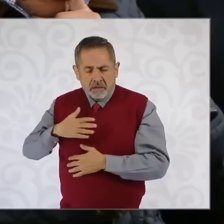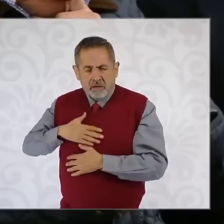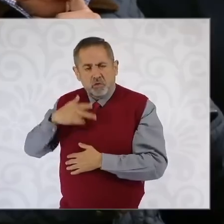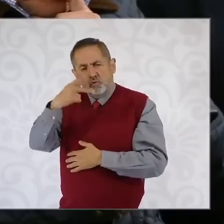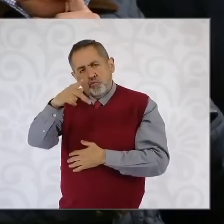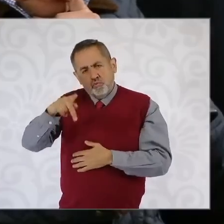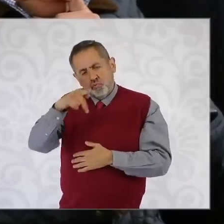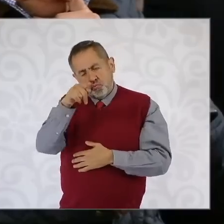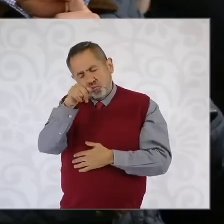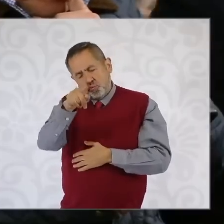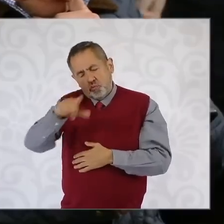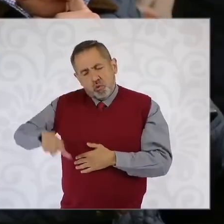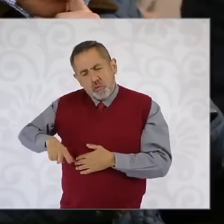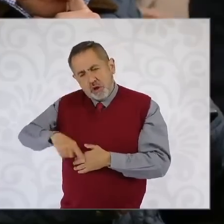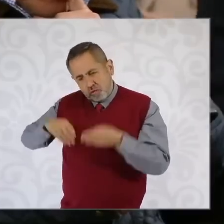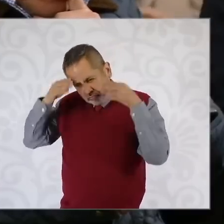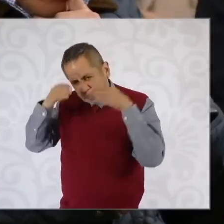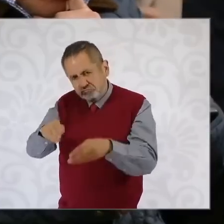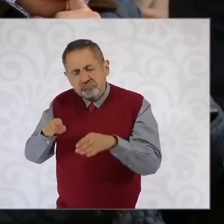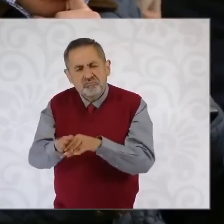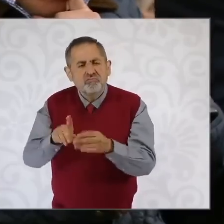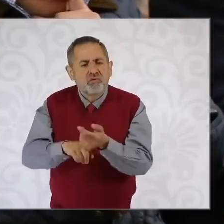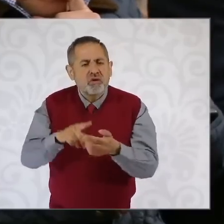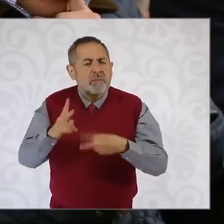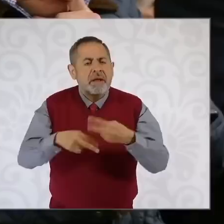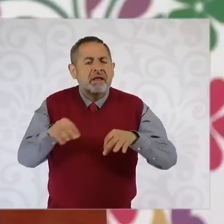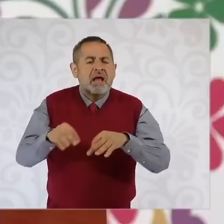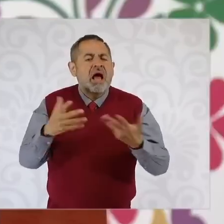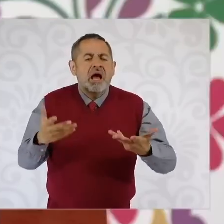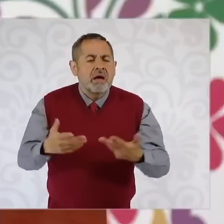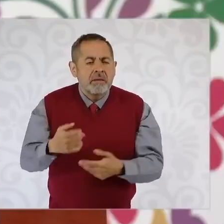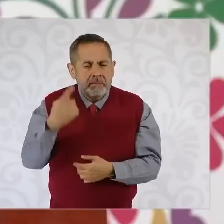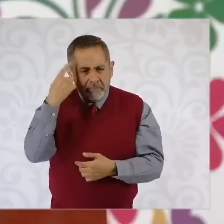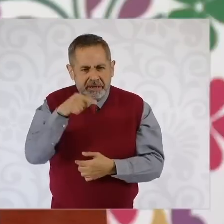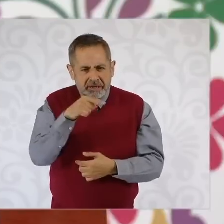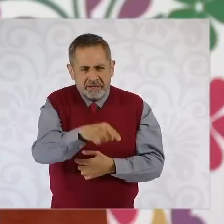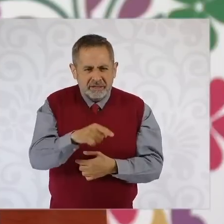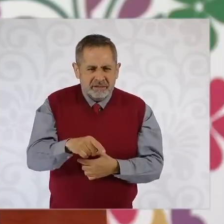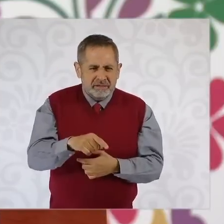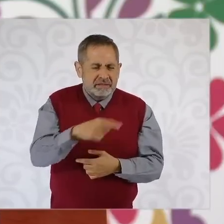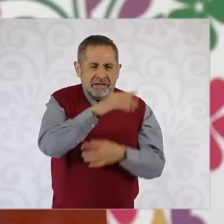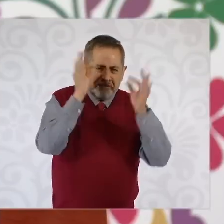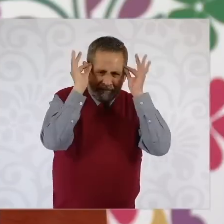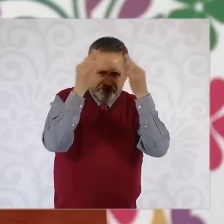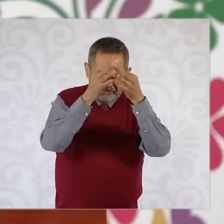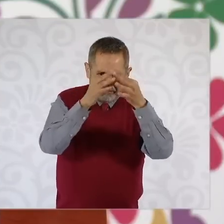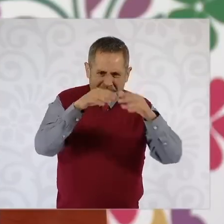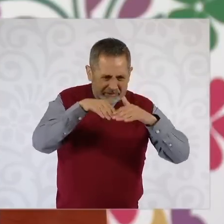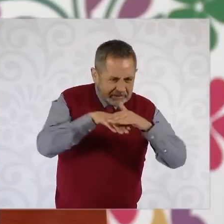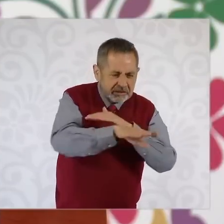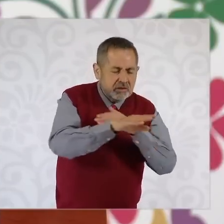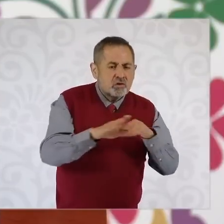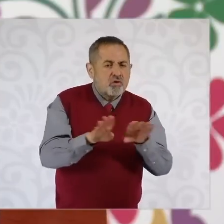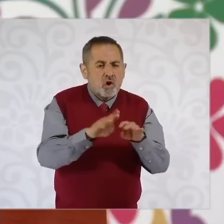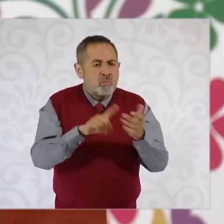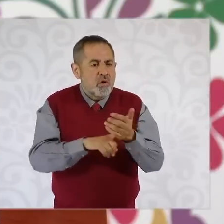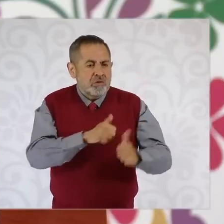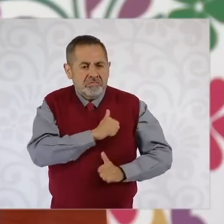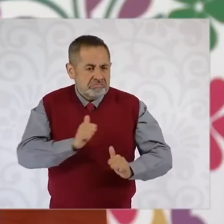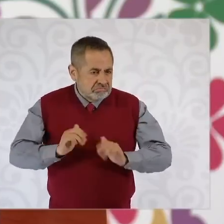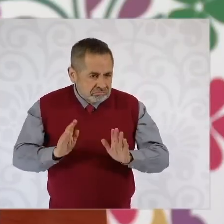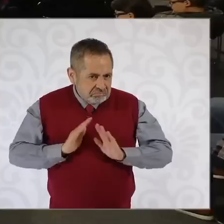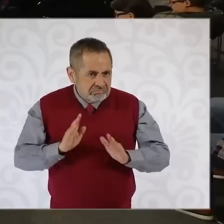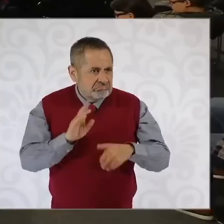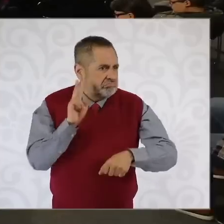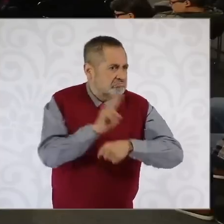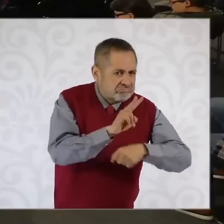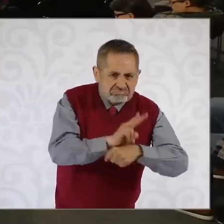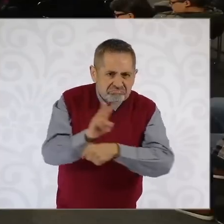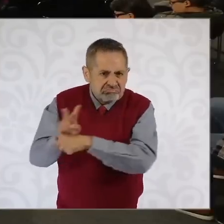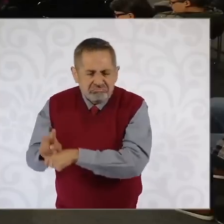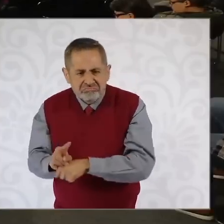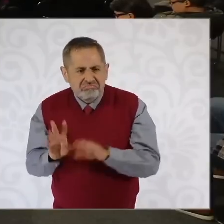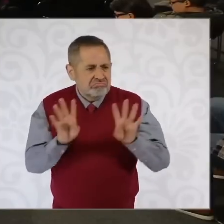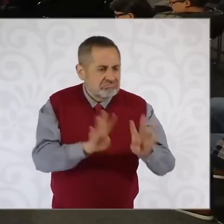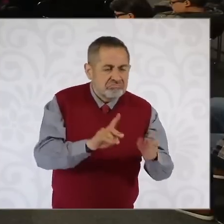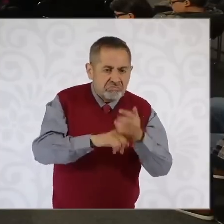en ese tema eh para el tema de las eh garitas el tema del ejército el tema de eh la Marina